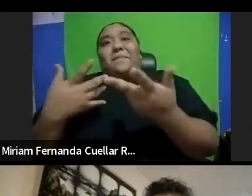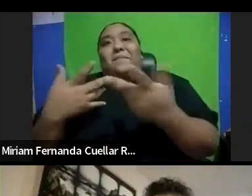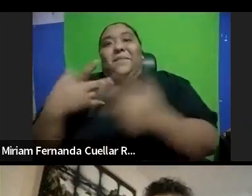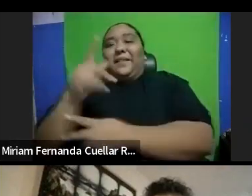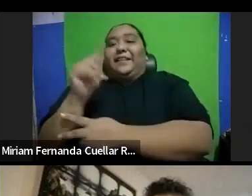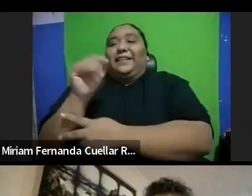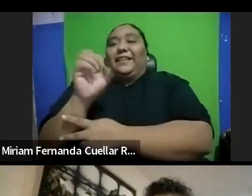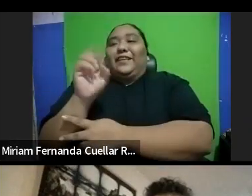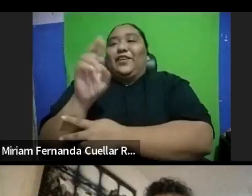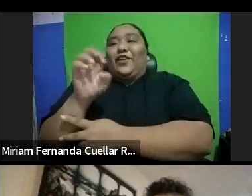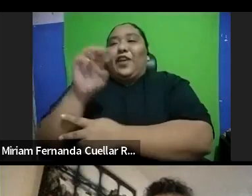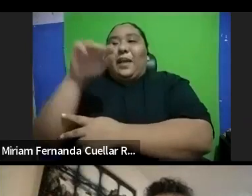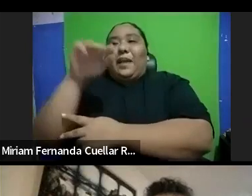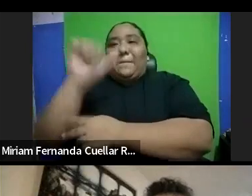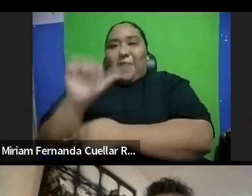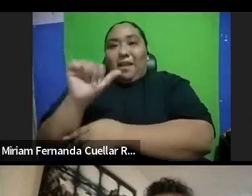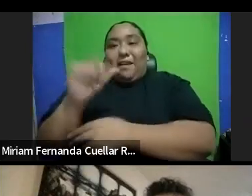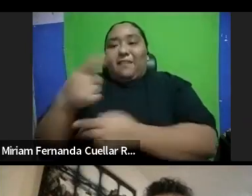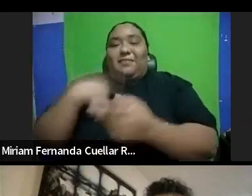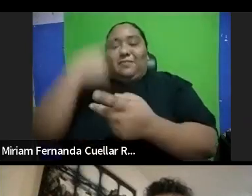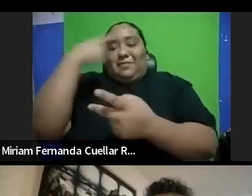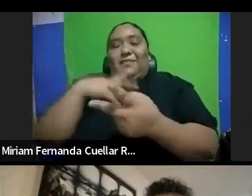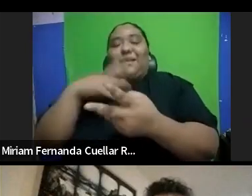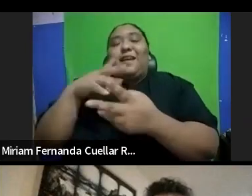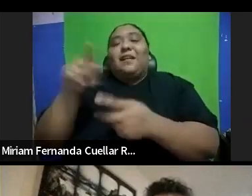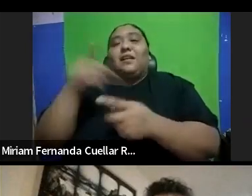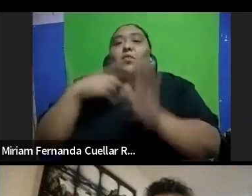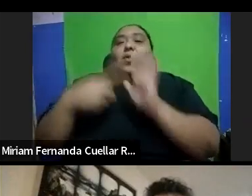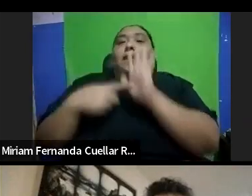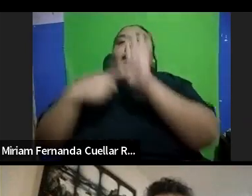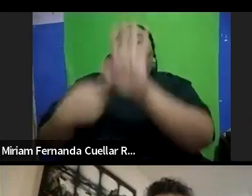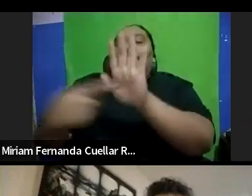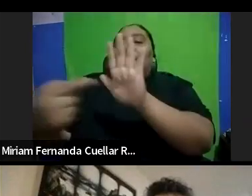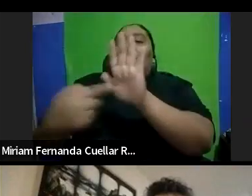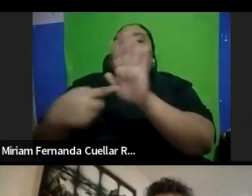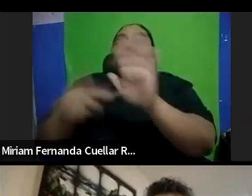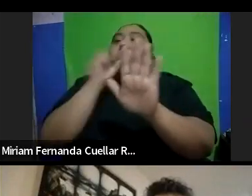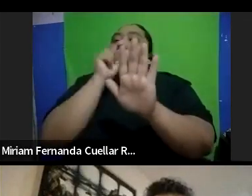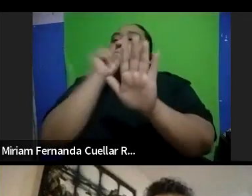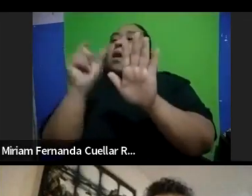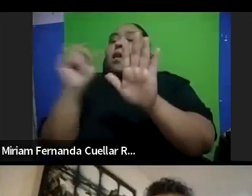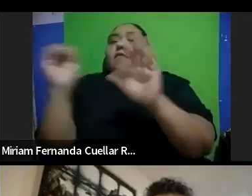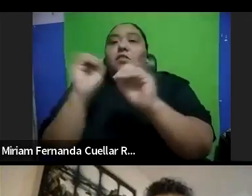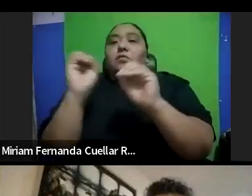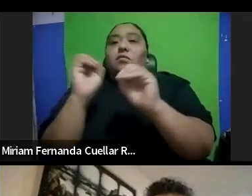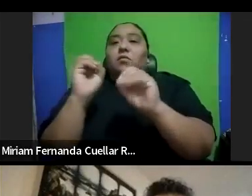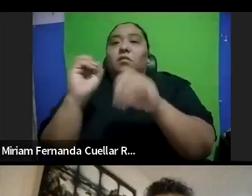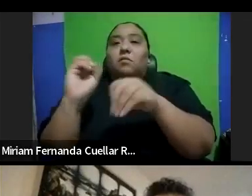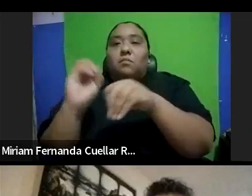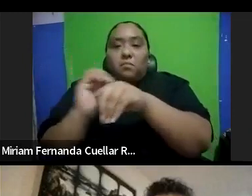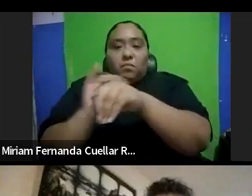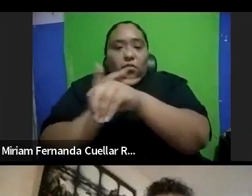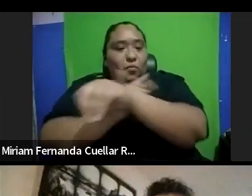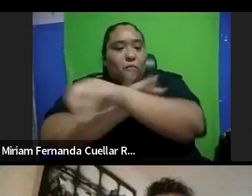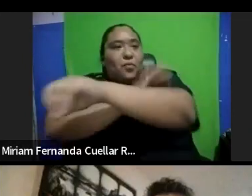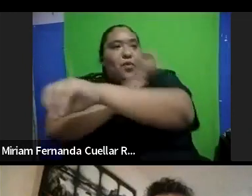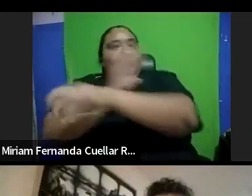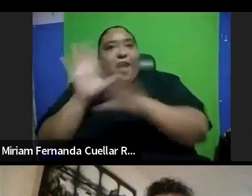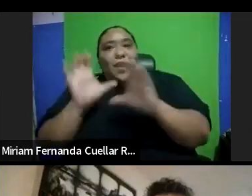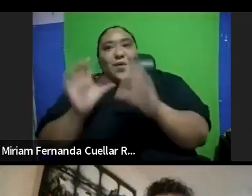teorema de Pitágoras es de sitelo si te lo enseño con una demostración sin palabras. La emoción que se que sintieron los chicos sordos